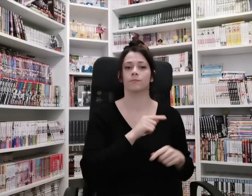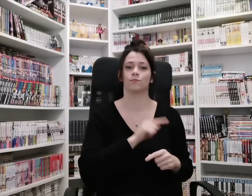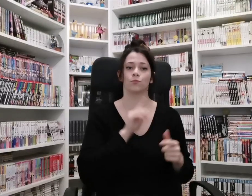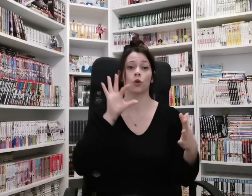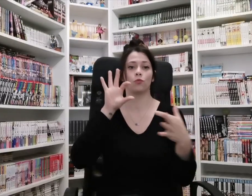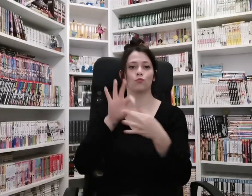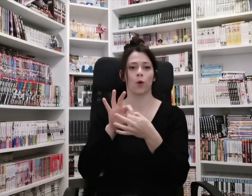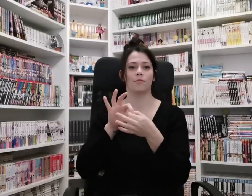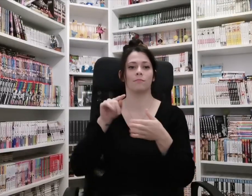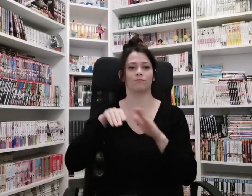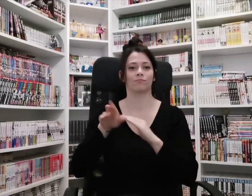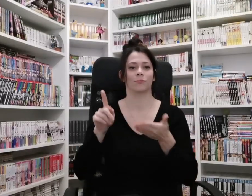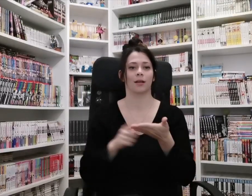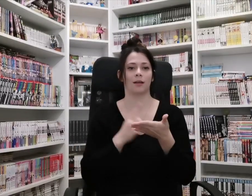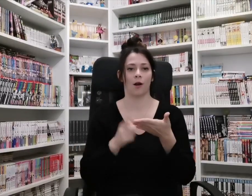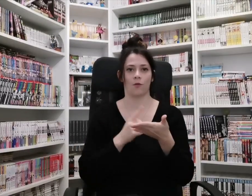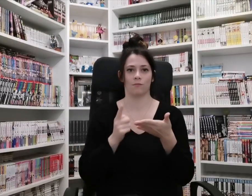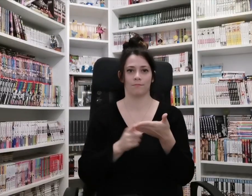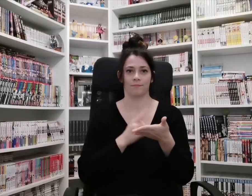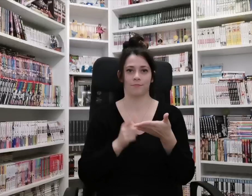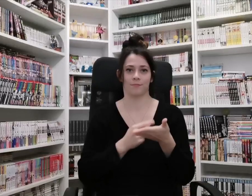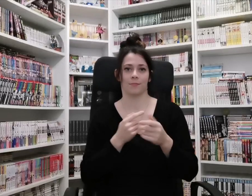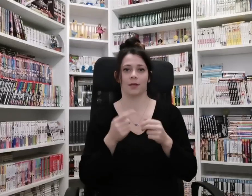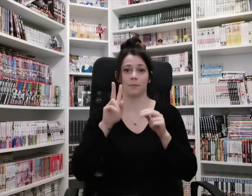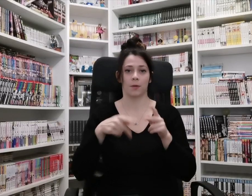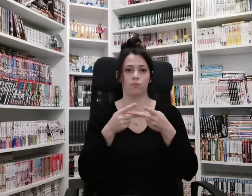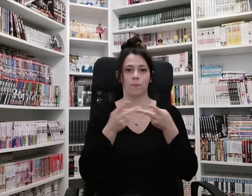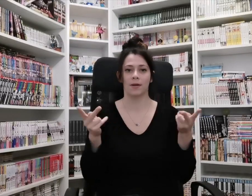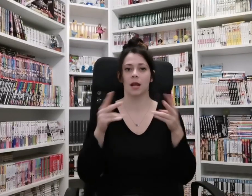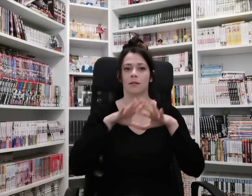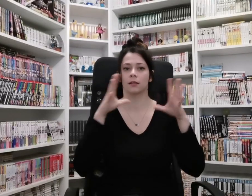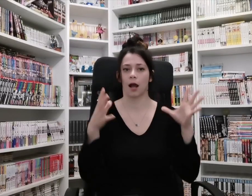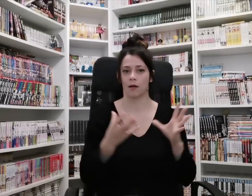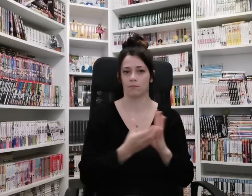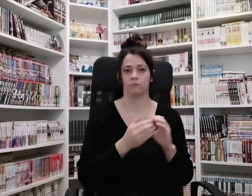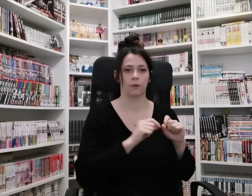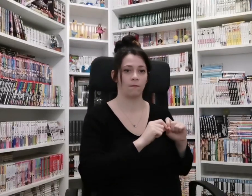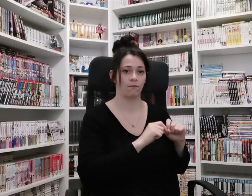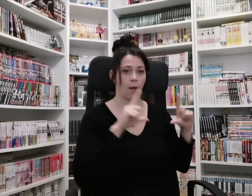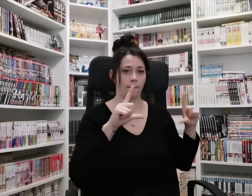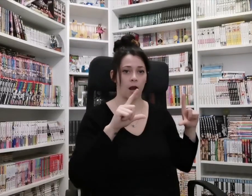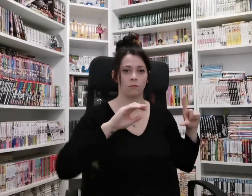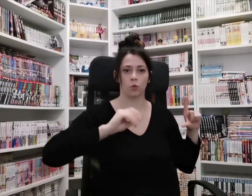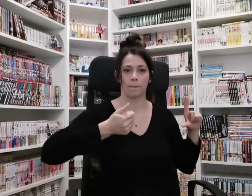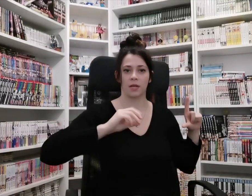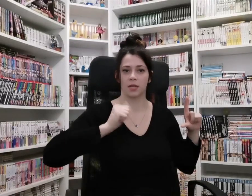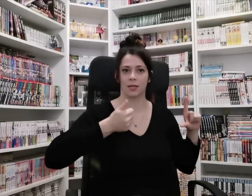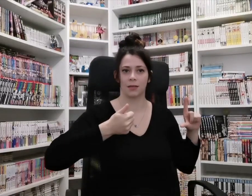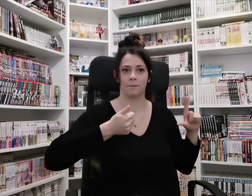il va rejoindre… notre catalogue de titres prépubliés intégralement… au format numérique…